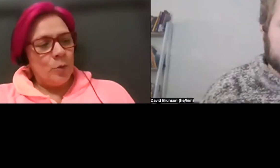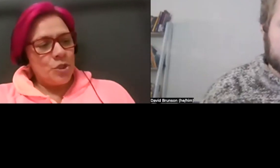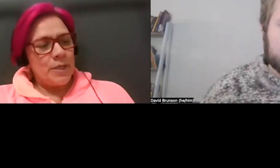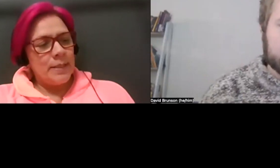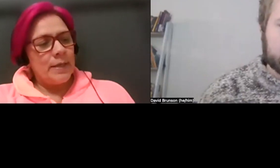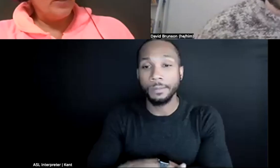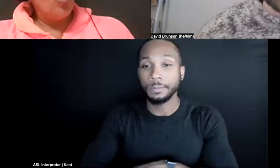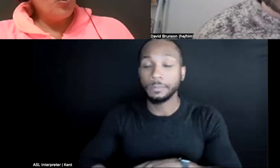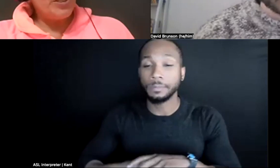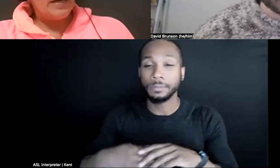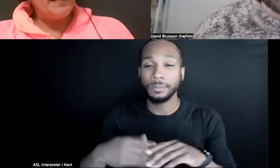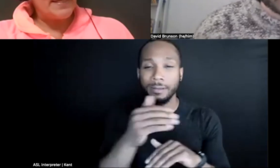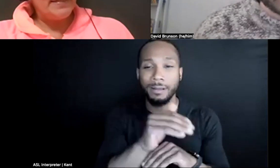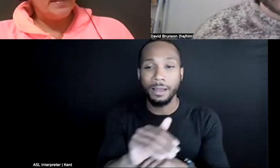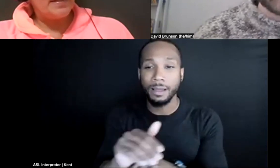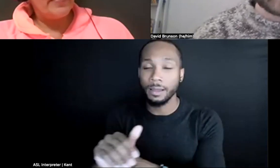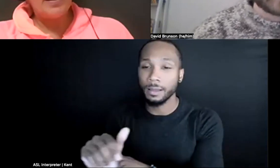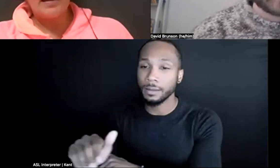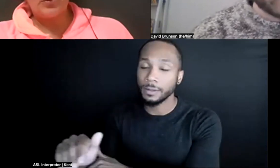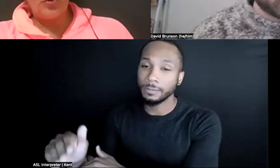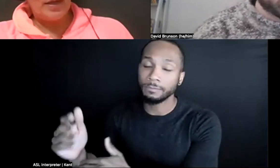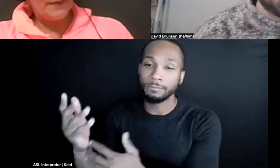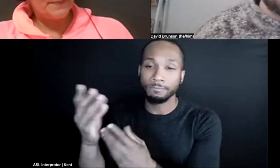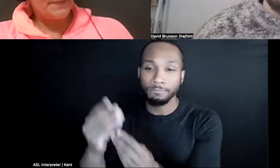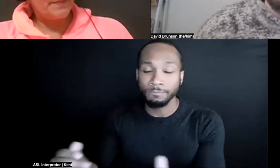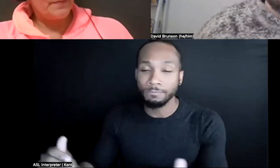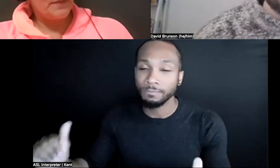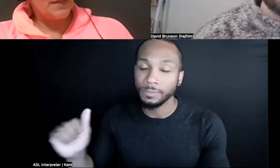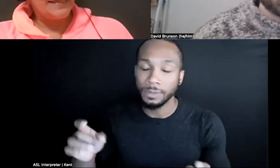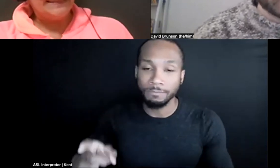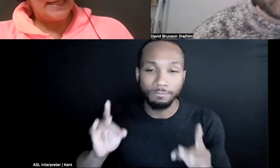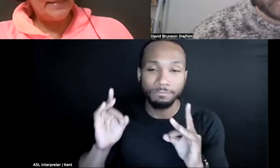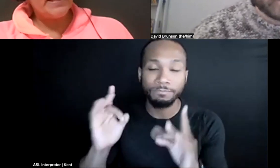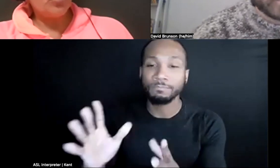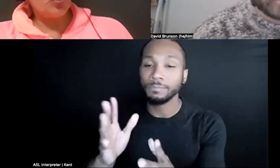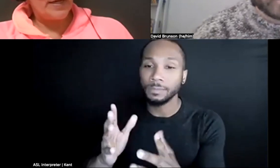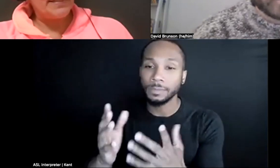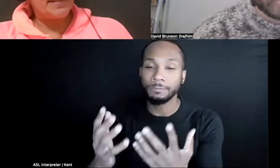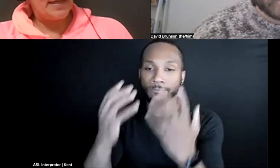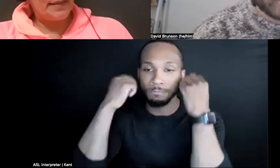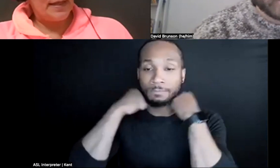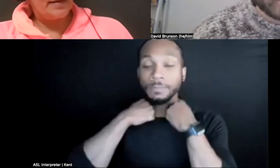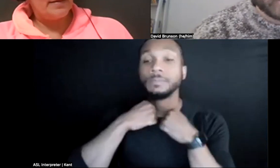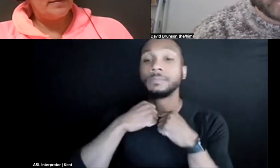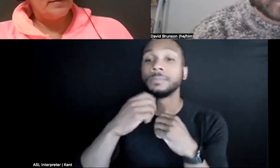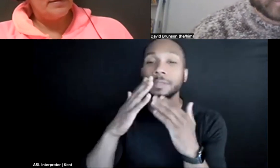La noche engulle la miseria que desgarra tu día Tañes tu sonrisa a la tierra